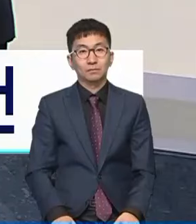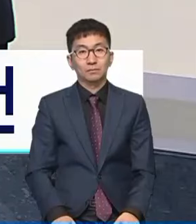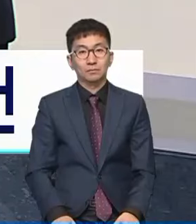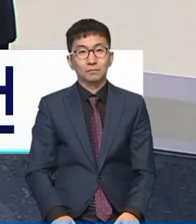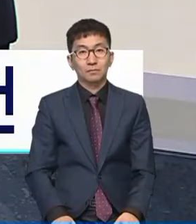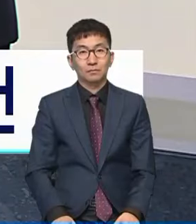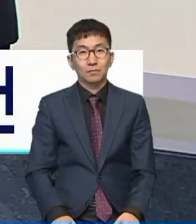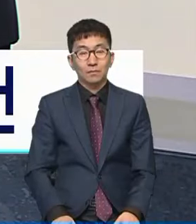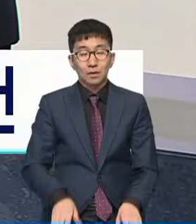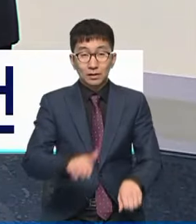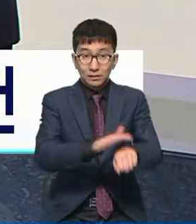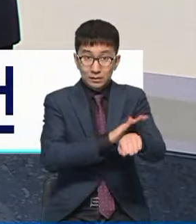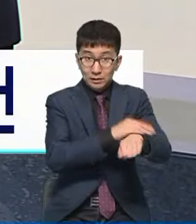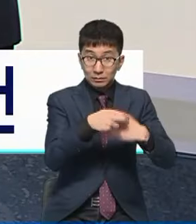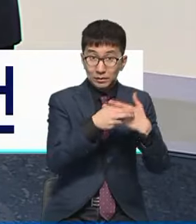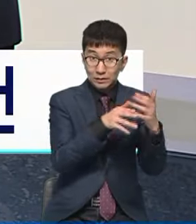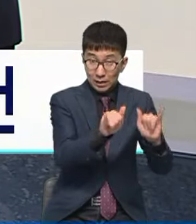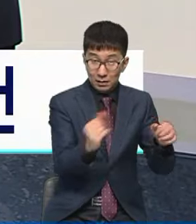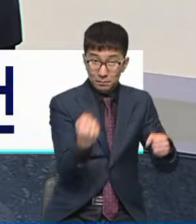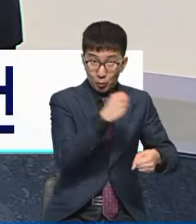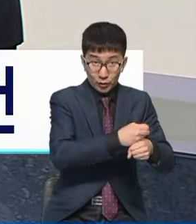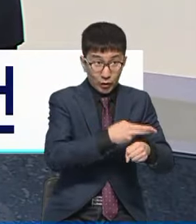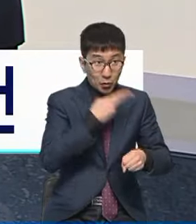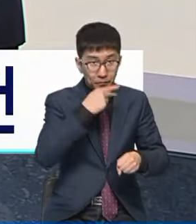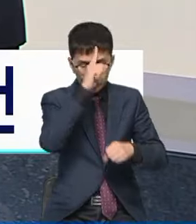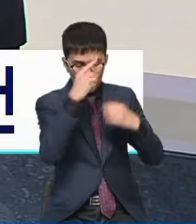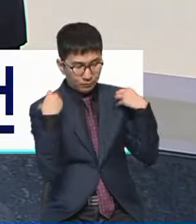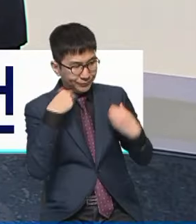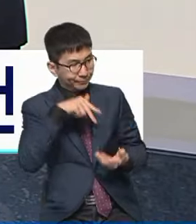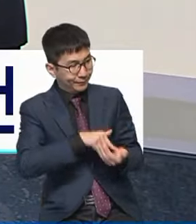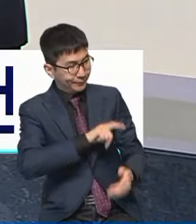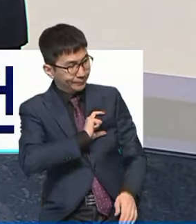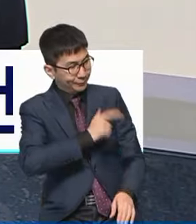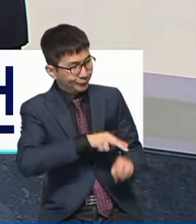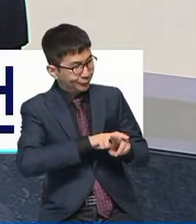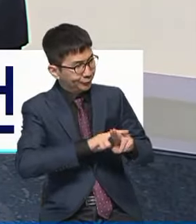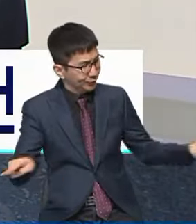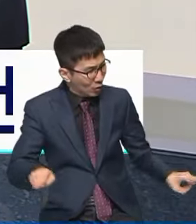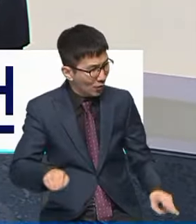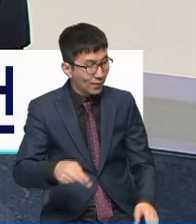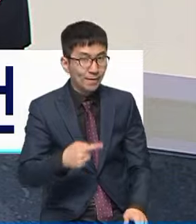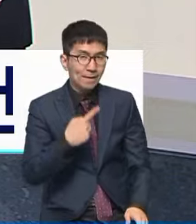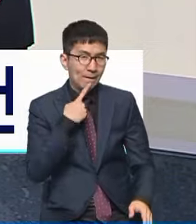(앵커) 정부는 전공의들이 즉시 복귀하지 않으면 의사면허를 취소할 수 있다며 거듭